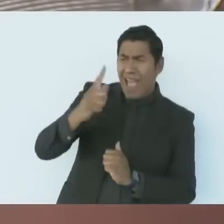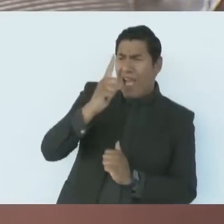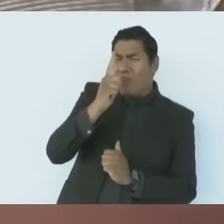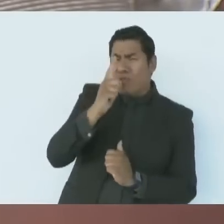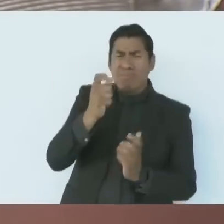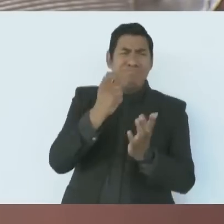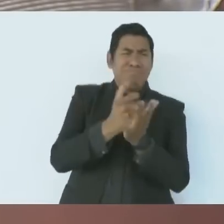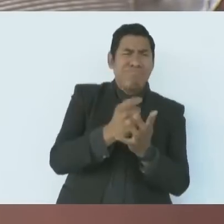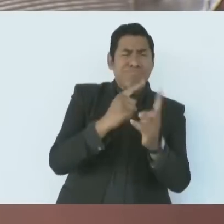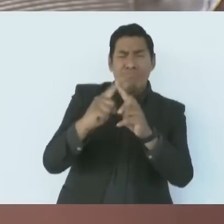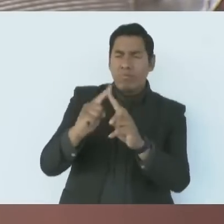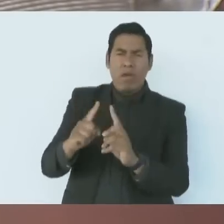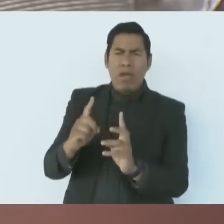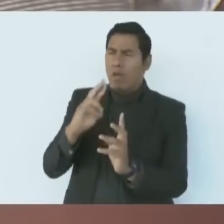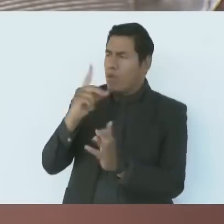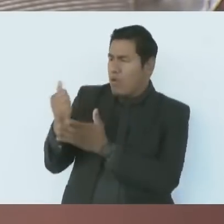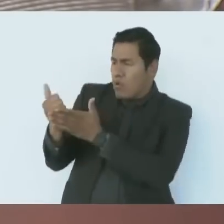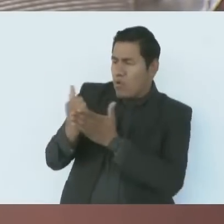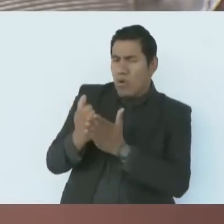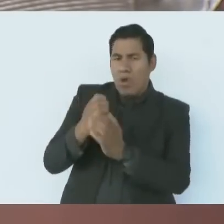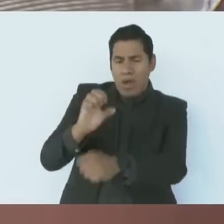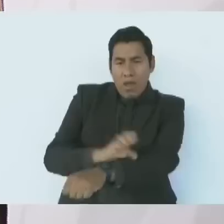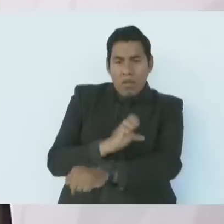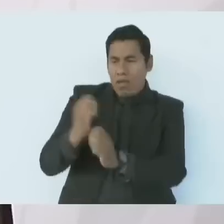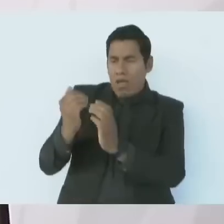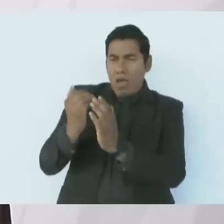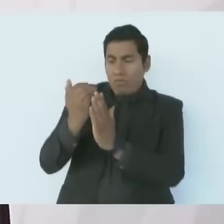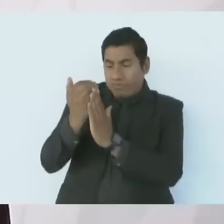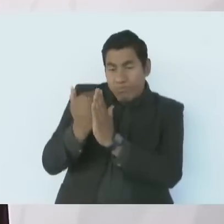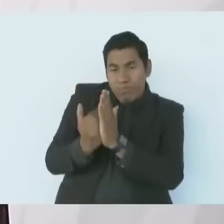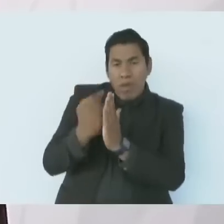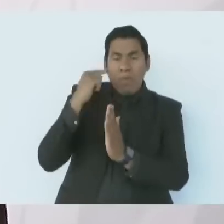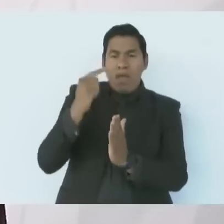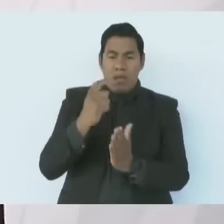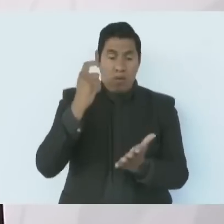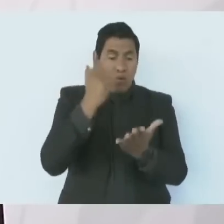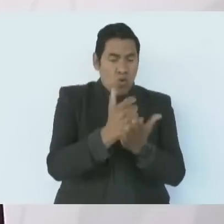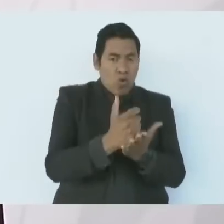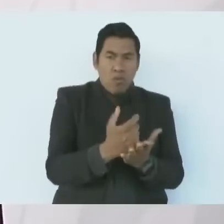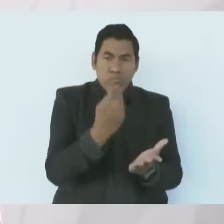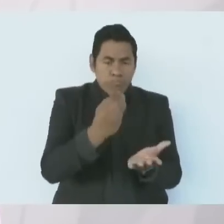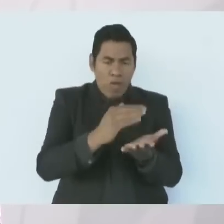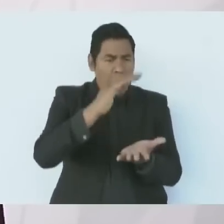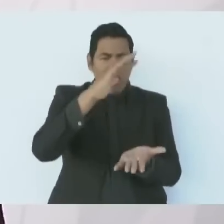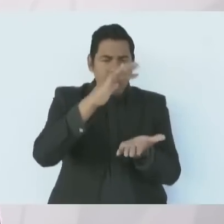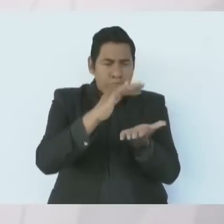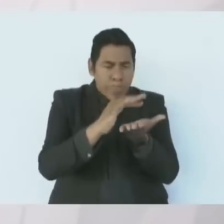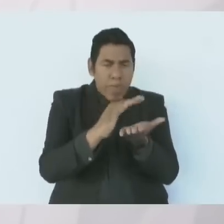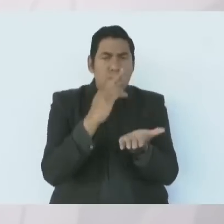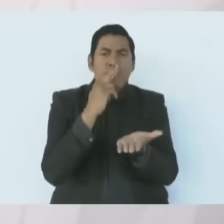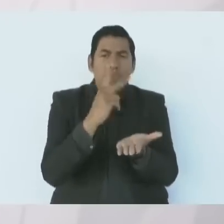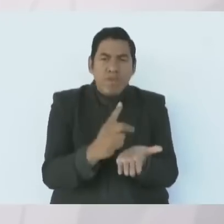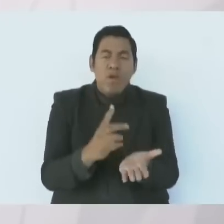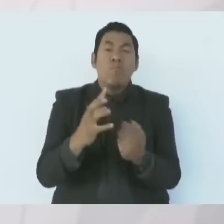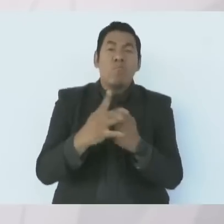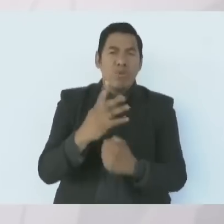automáticos en su recibo de luz porque aprovechar la energía solar hace que se deje de consumir